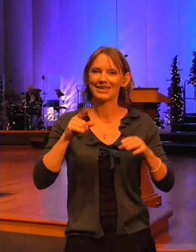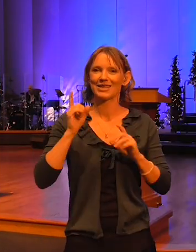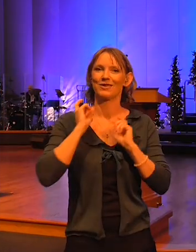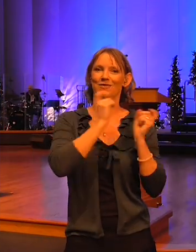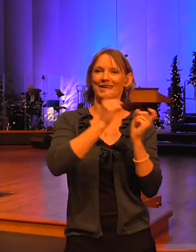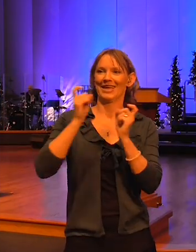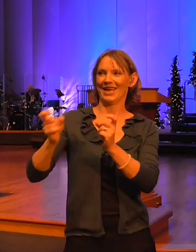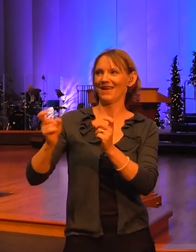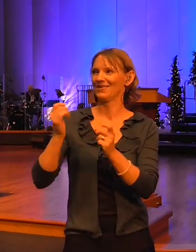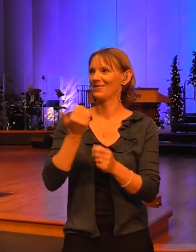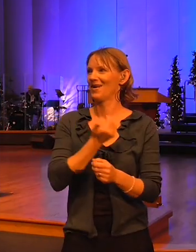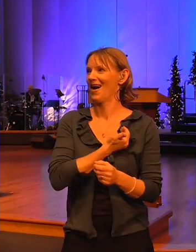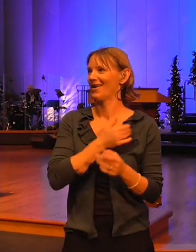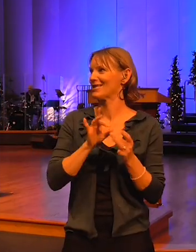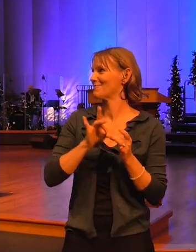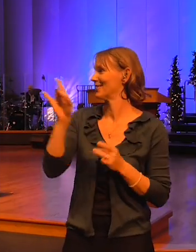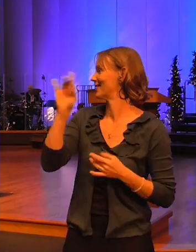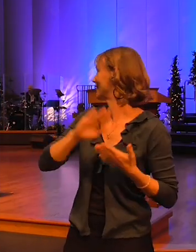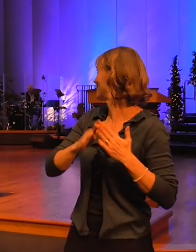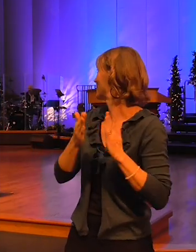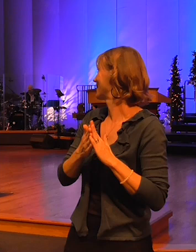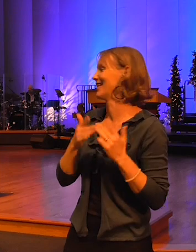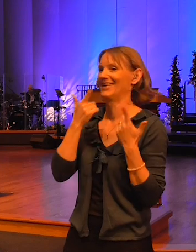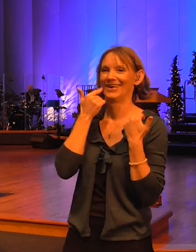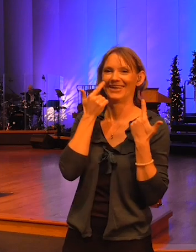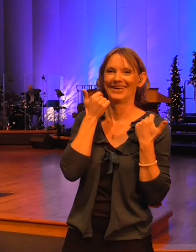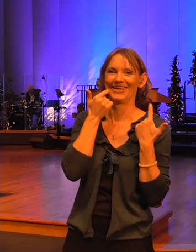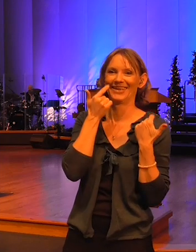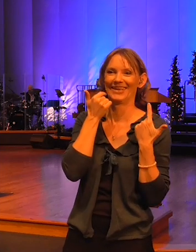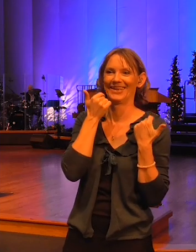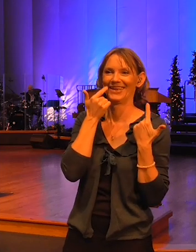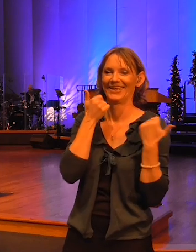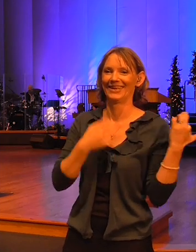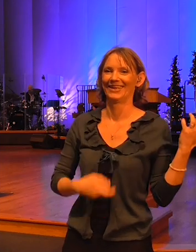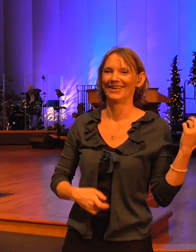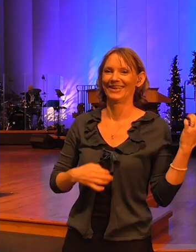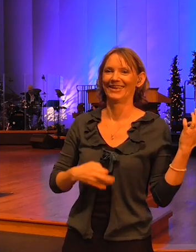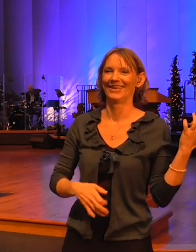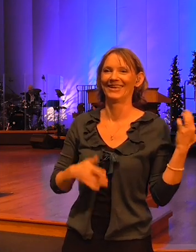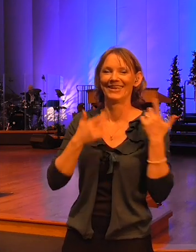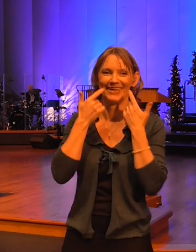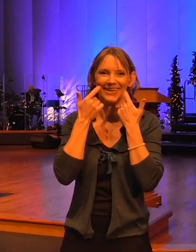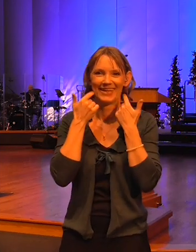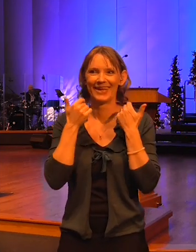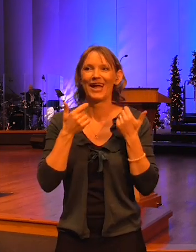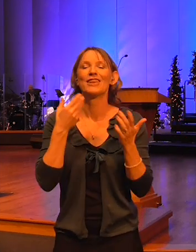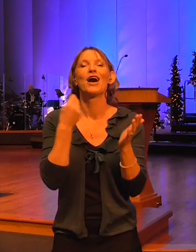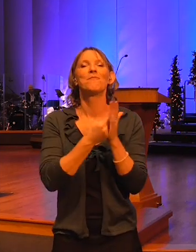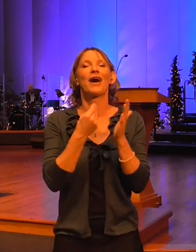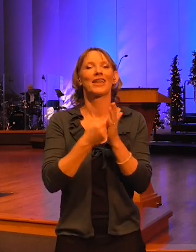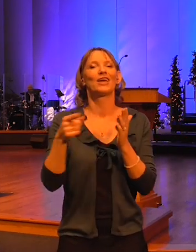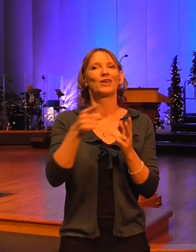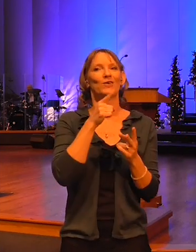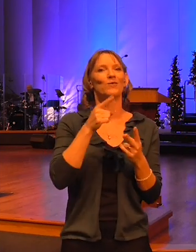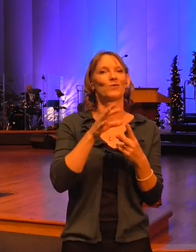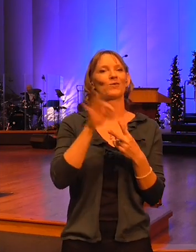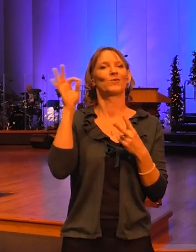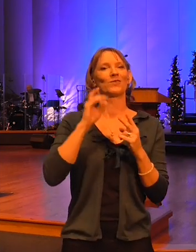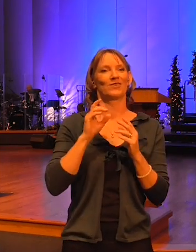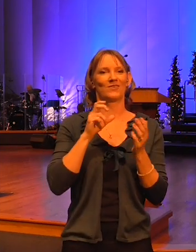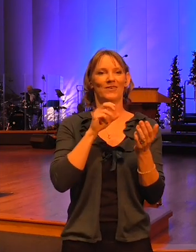comunidad espiritual, el dinero que eliges invertir nos ayuda a cantar, brillar y